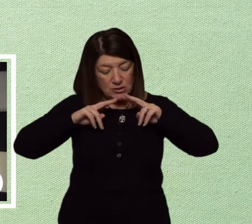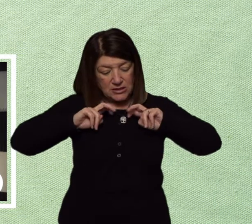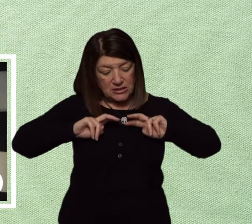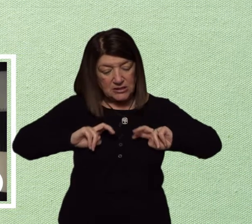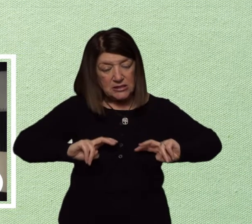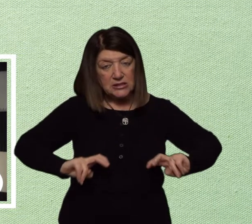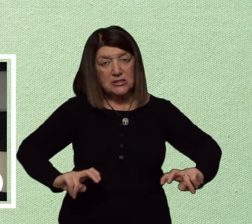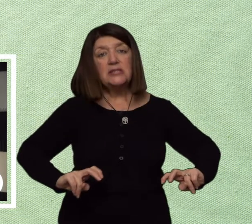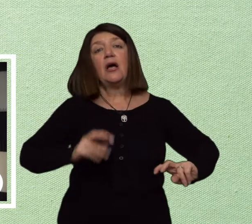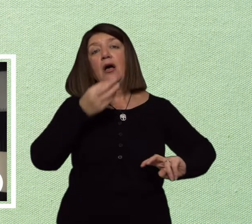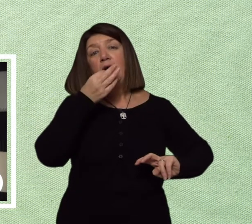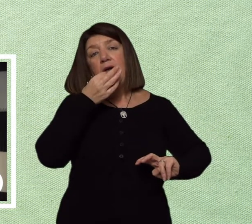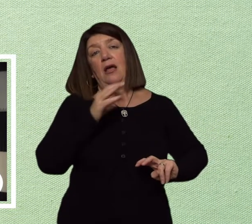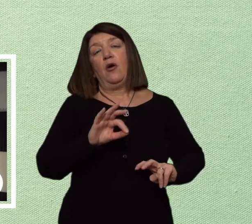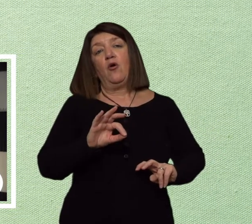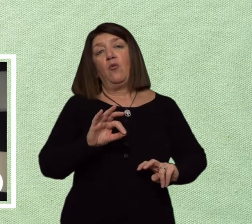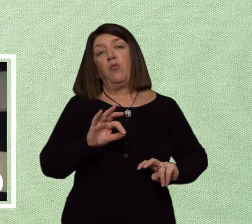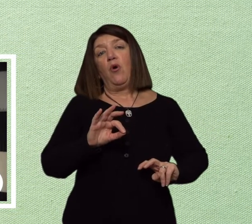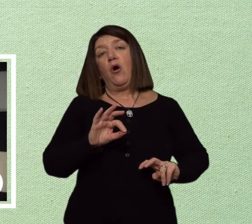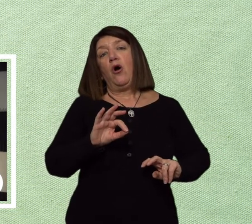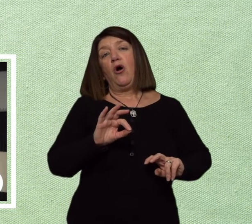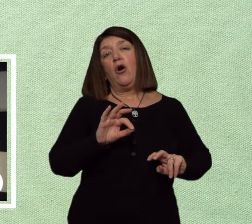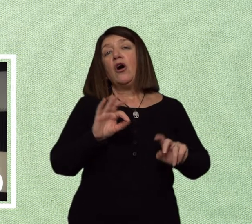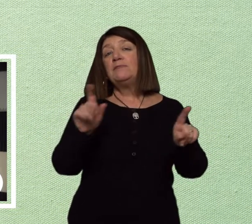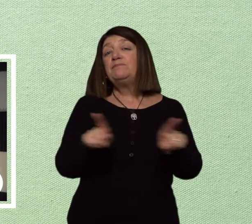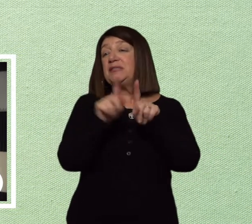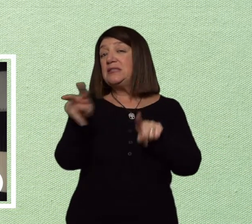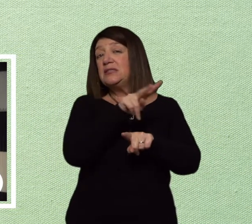essere che sfuggano molto di più gli attacchi che invece vengono riconosciuti prima nell'uomo